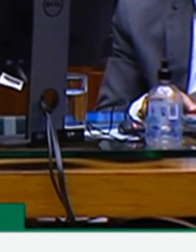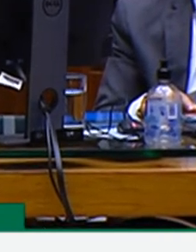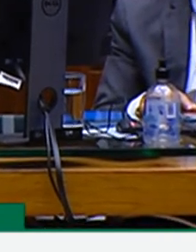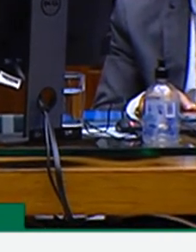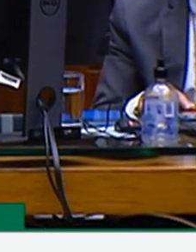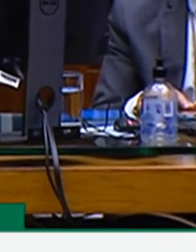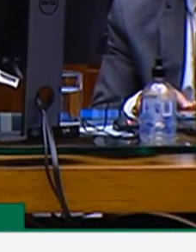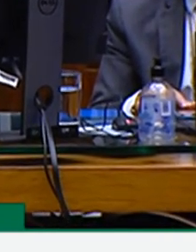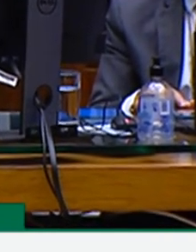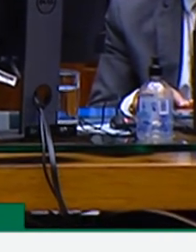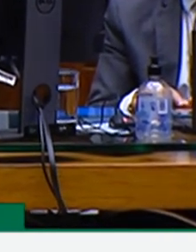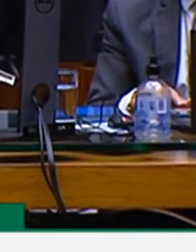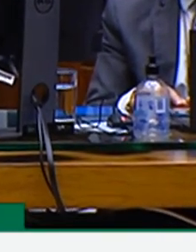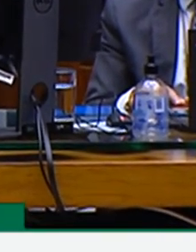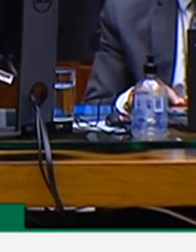PAUTADAS, OCORRERÁA PARTIR DAS 9 HORAS DO DIA 28 DE ABRIL